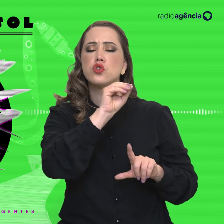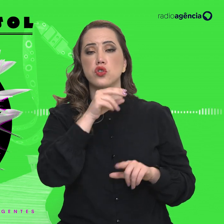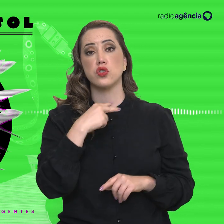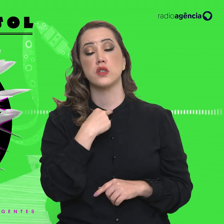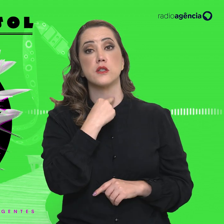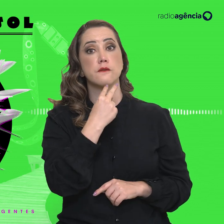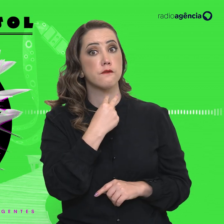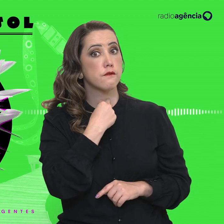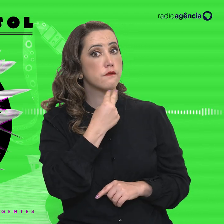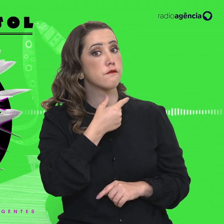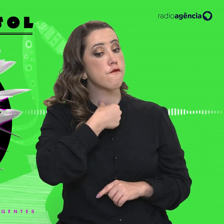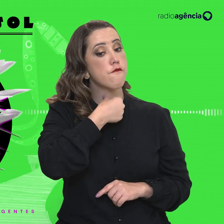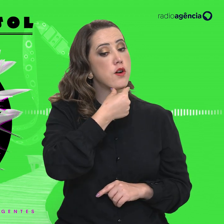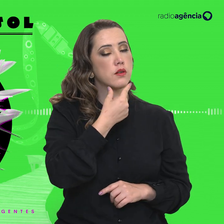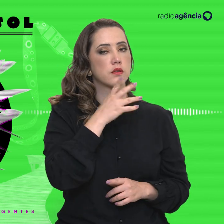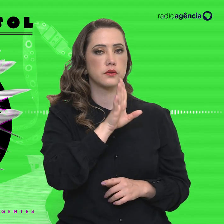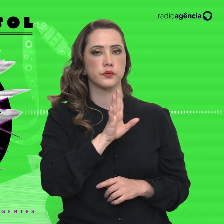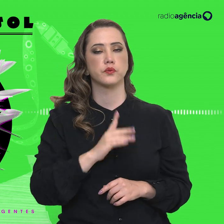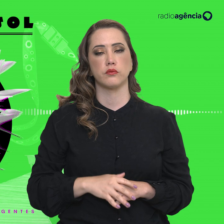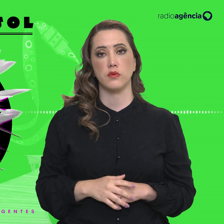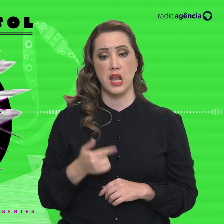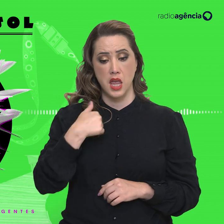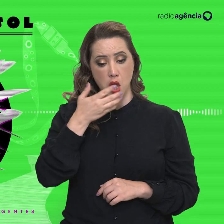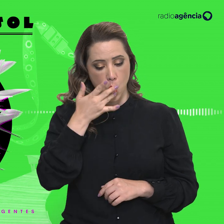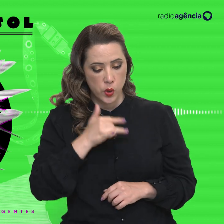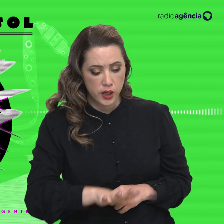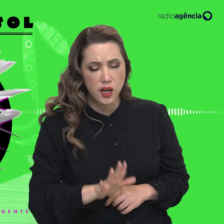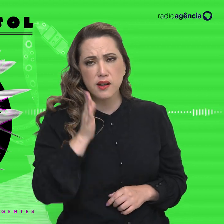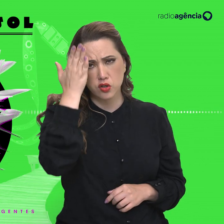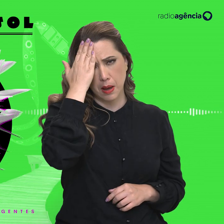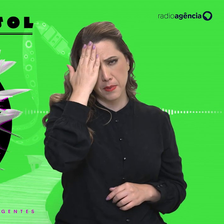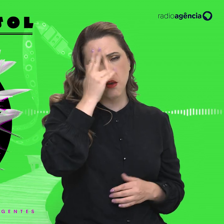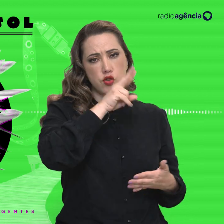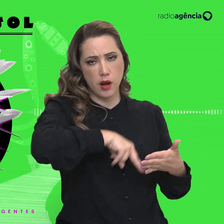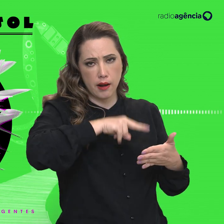[Pedro Alcântara] Desde pequeno eu já sabia ler, meu pai trabalhava com locução,